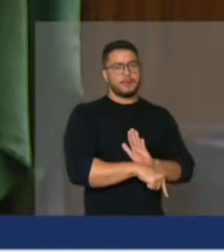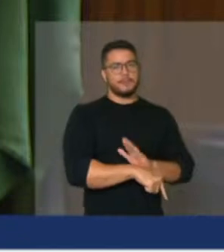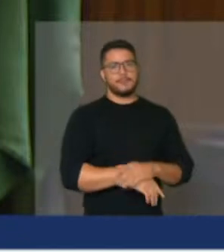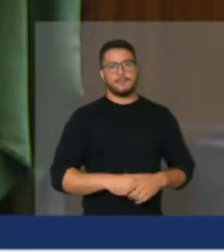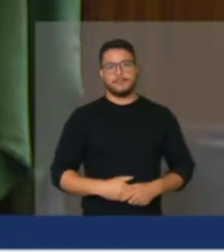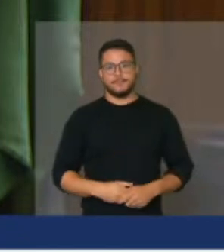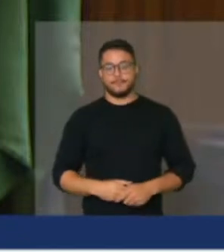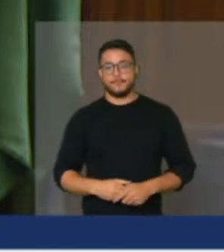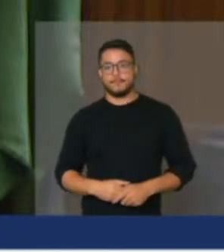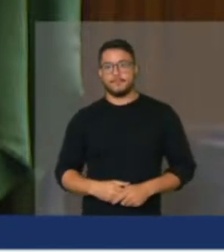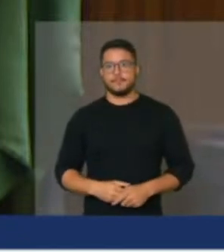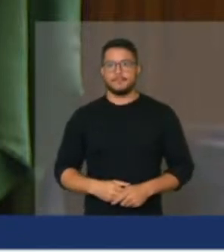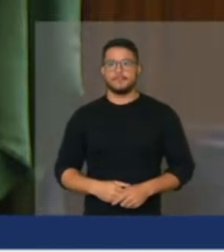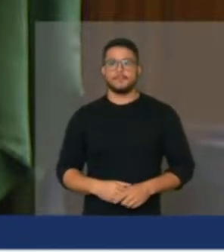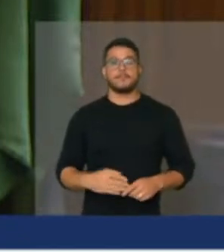ISSO É UMA IMORALIDADE. O QUE É MAIS GRAVE, ENGORDA,